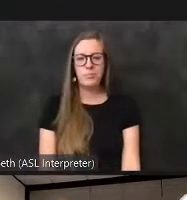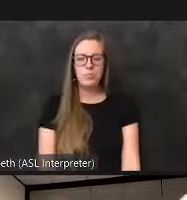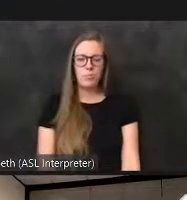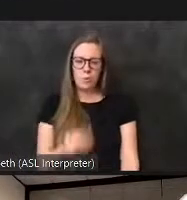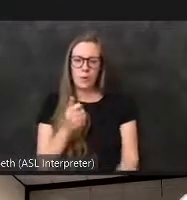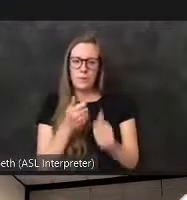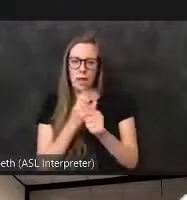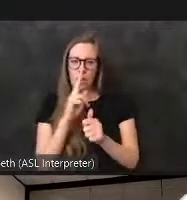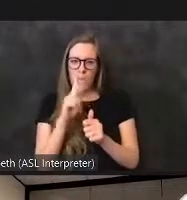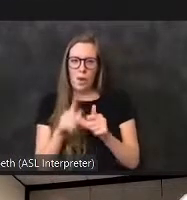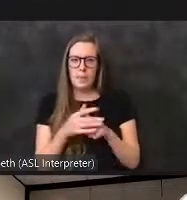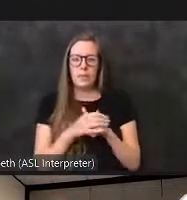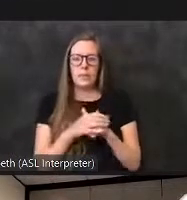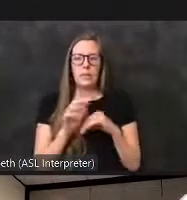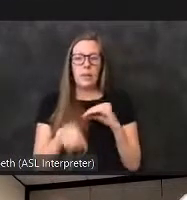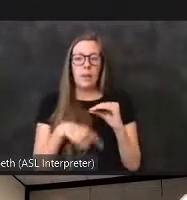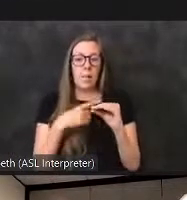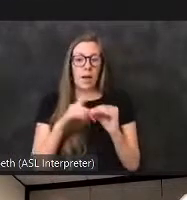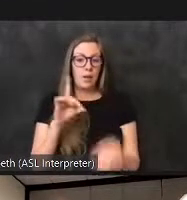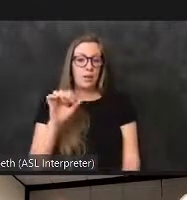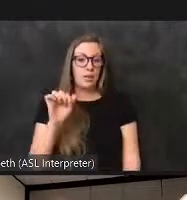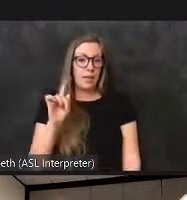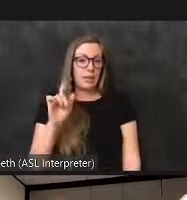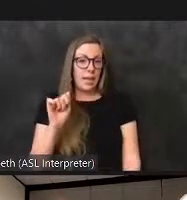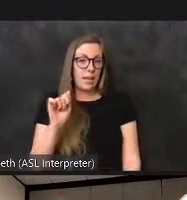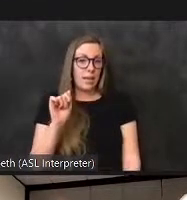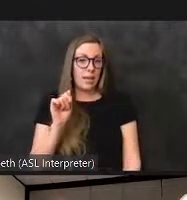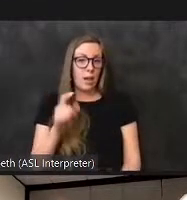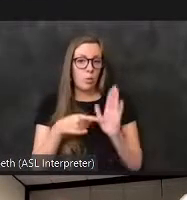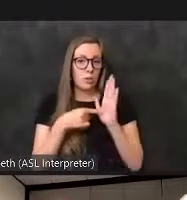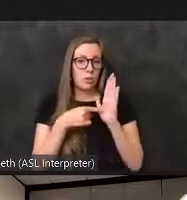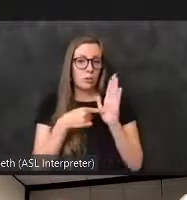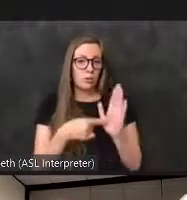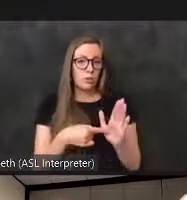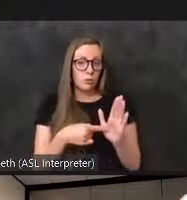Tengo otra pregunta acerca de dos datos que fueron presentados también